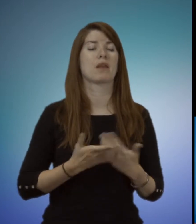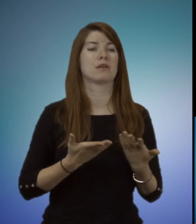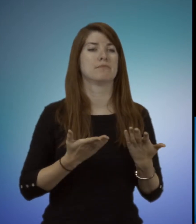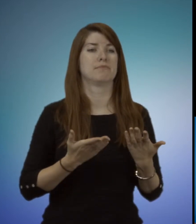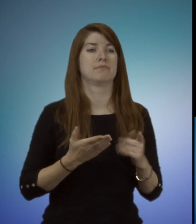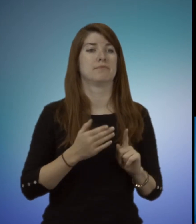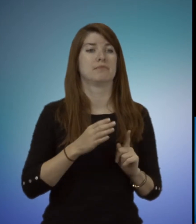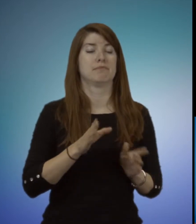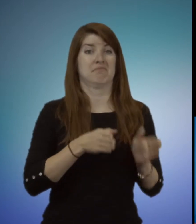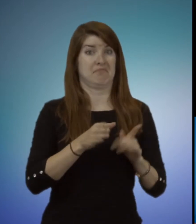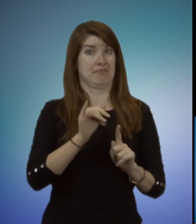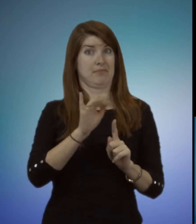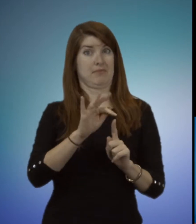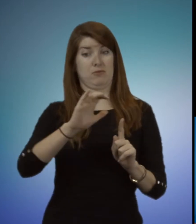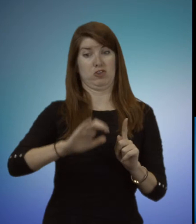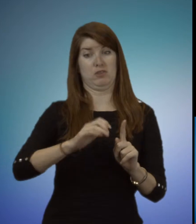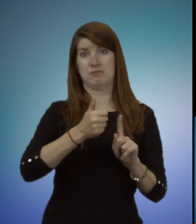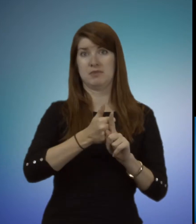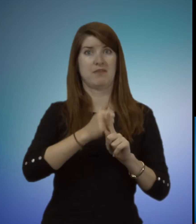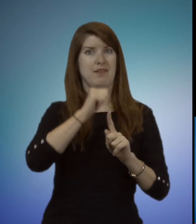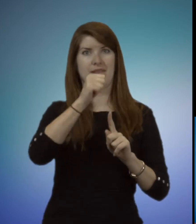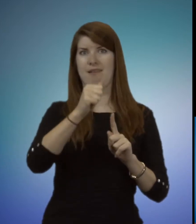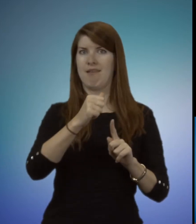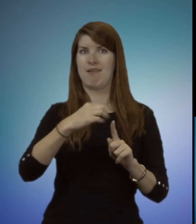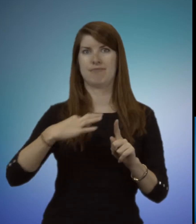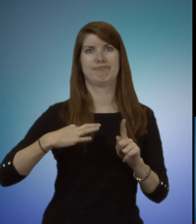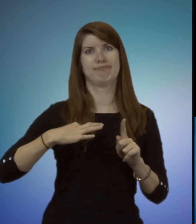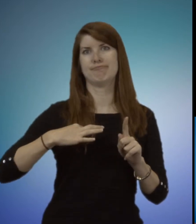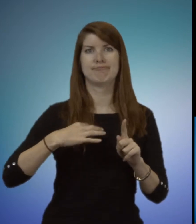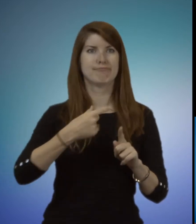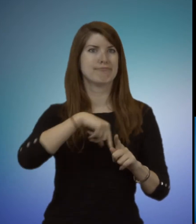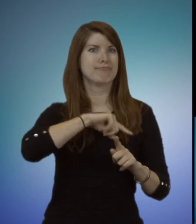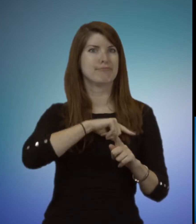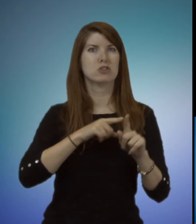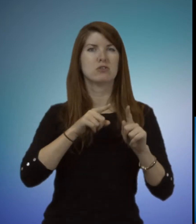Si su hijo no resultó elegible para la parte B, en verdad tiene que preguntar qué tipo de apoyos